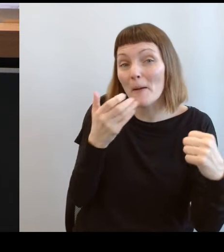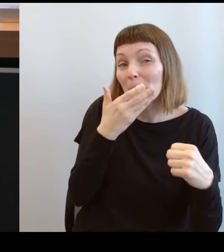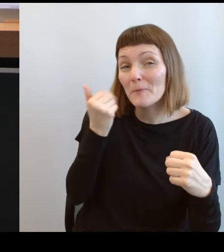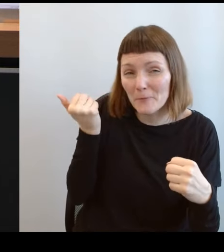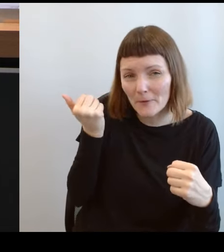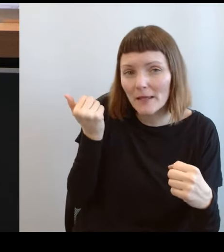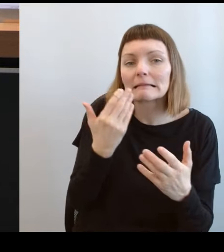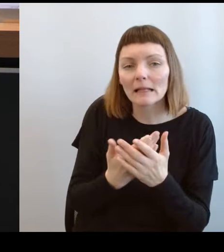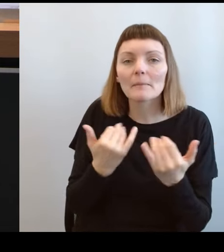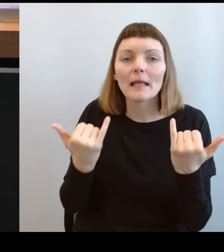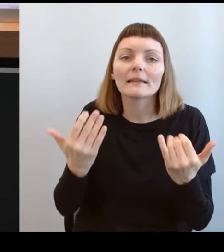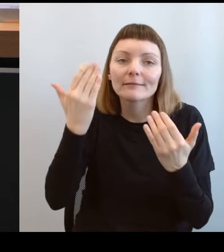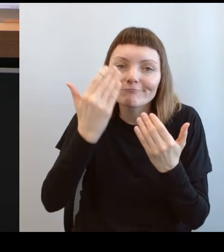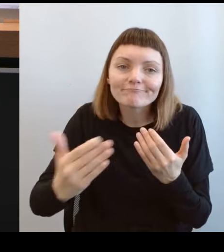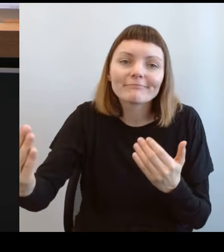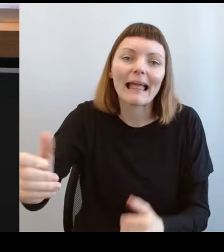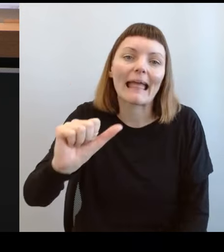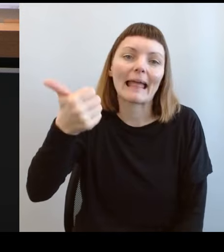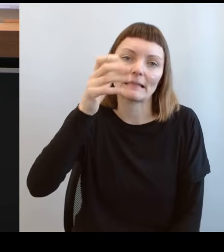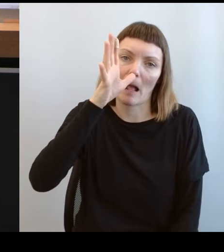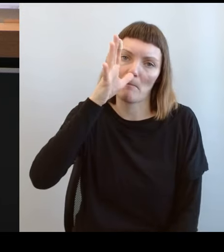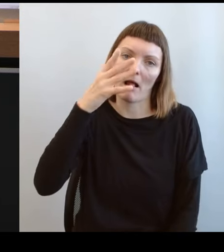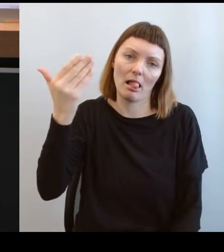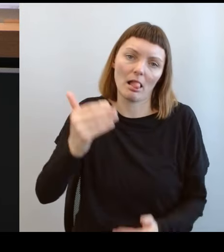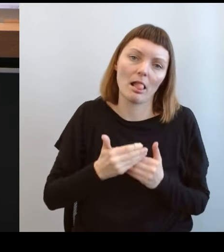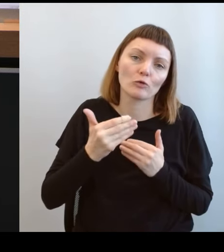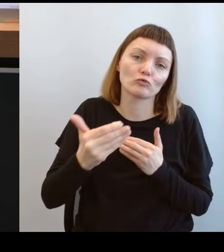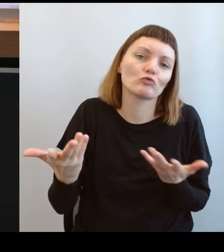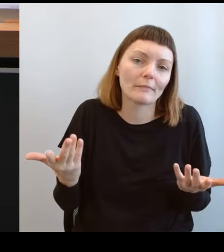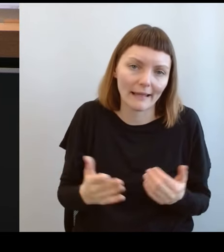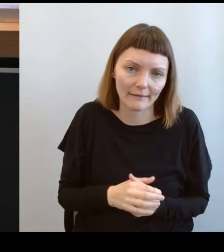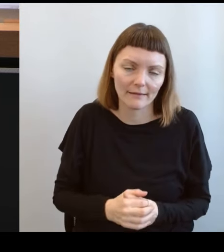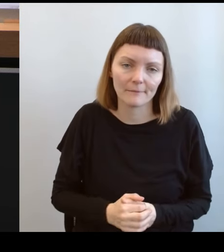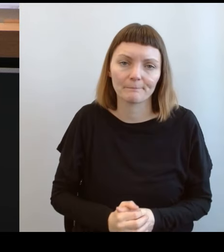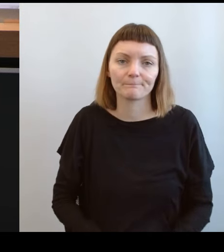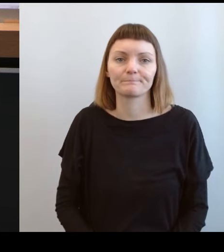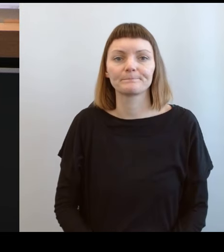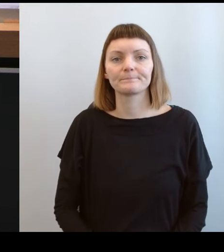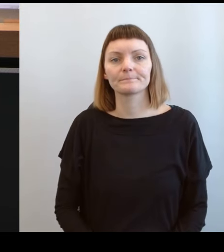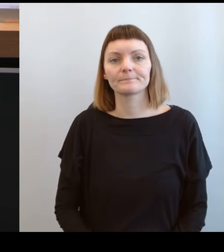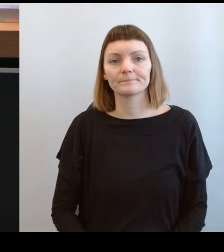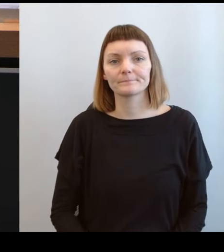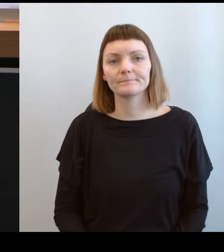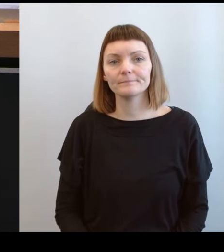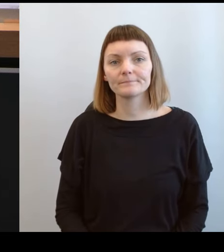Und das führt wegen der Übergangsklausel in Paragraf zwölf, Absatz zwei aus Gründen des Vertrauensschutzes